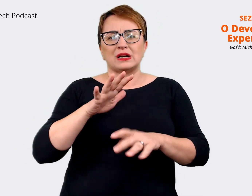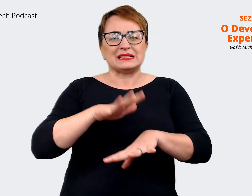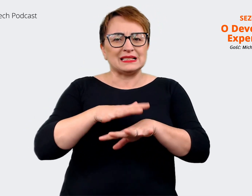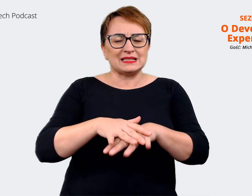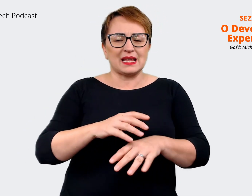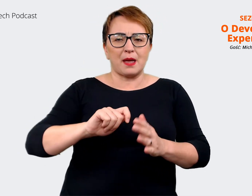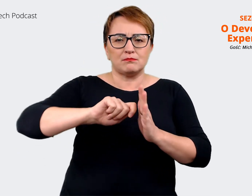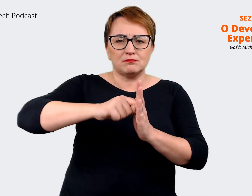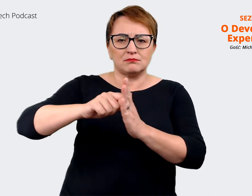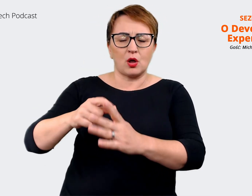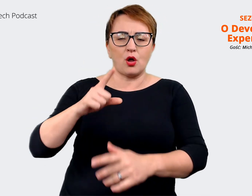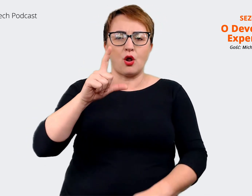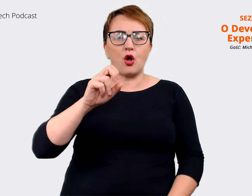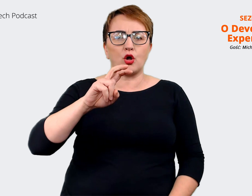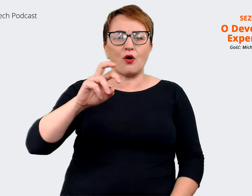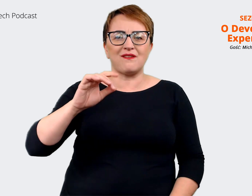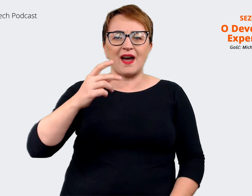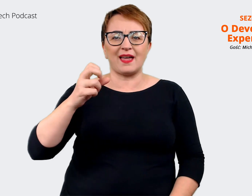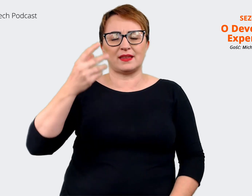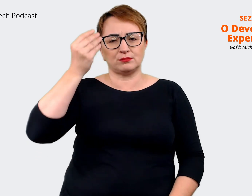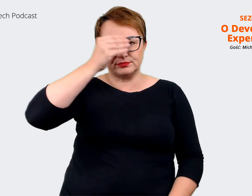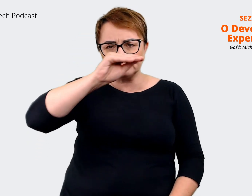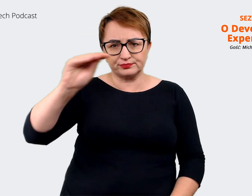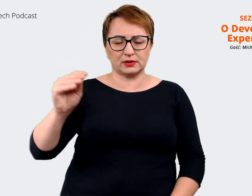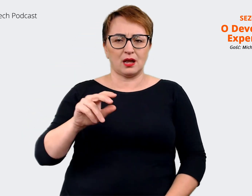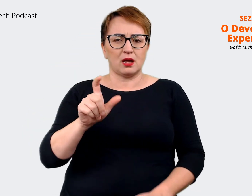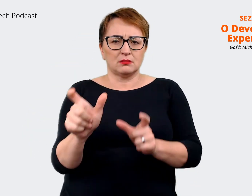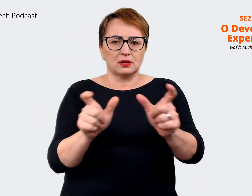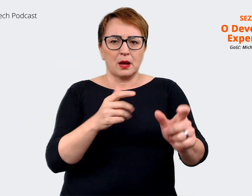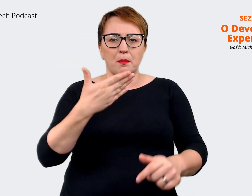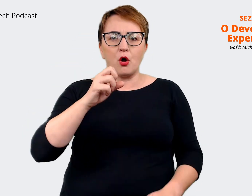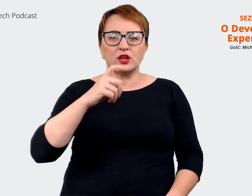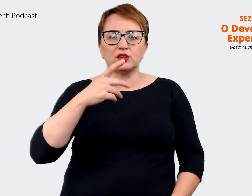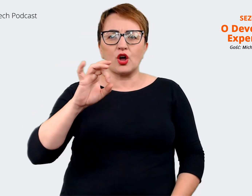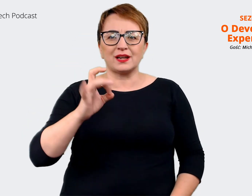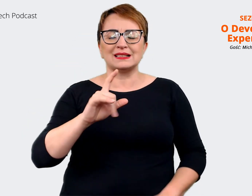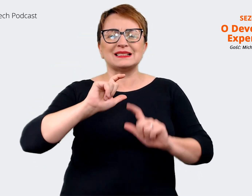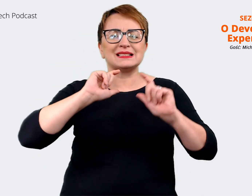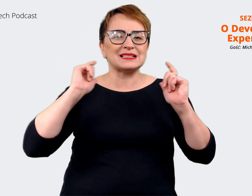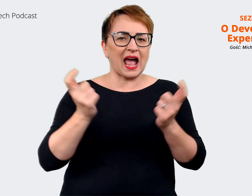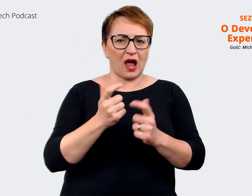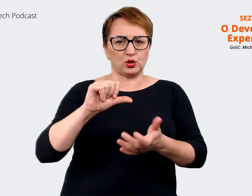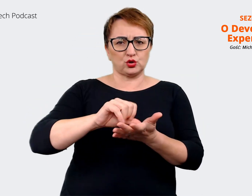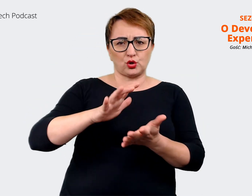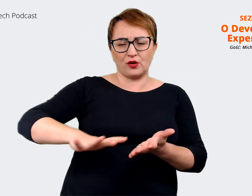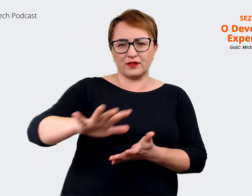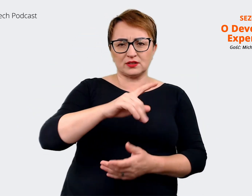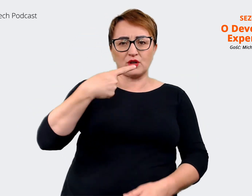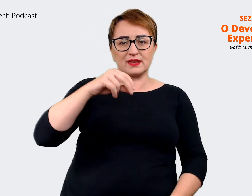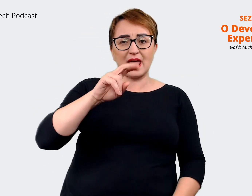logowania wszelkich problemów, monitoringu i całe to środowisko deweloperskie setupować sobie samemu